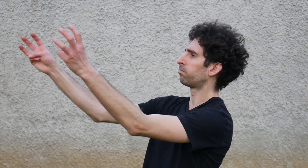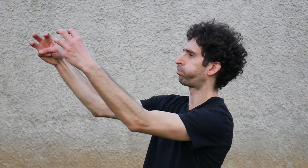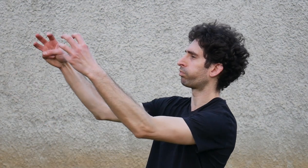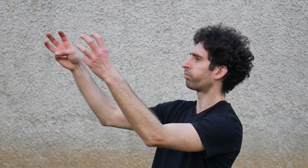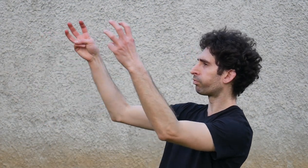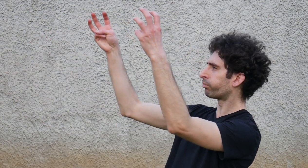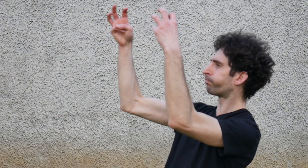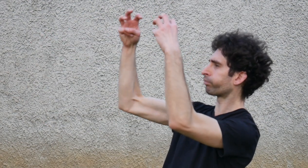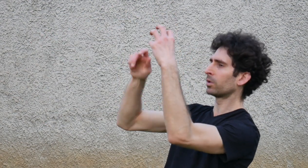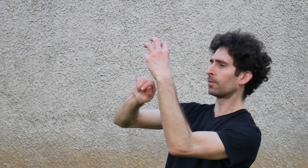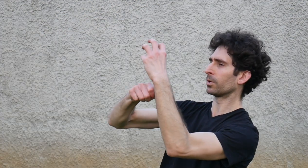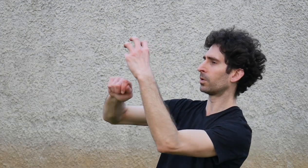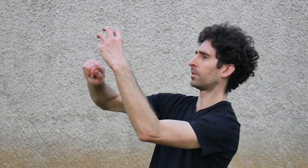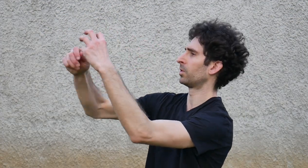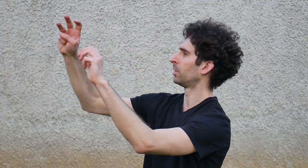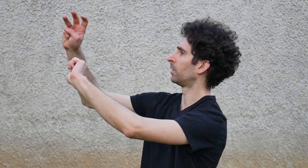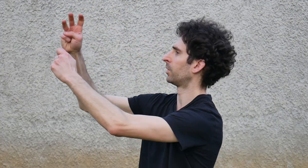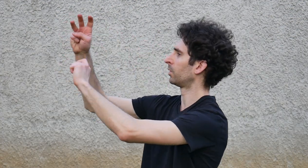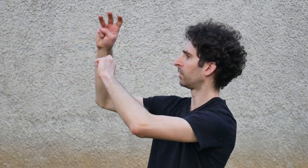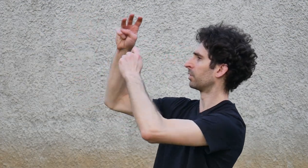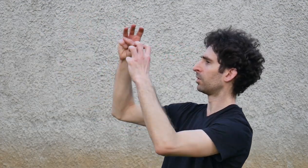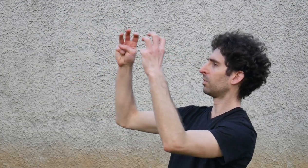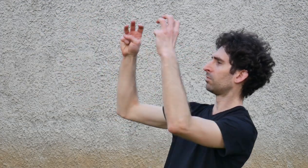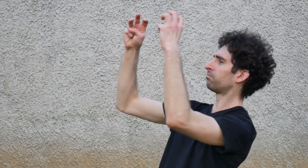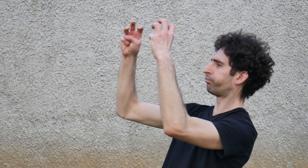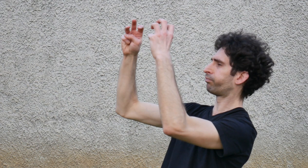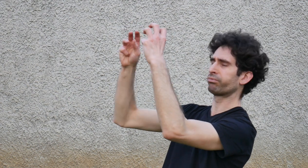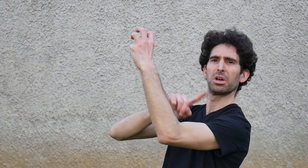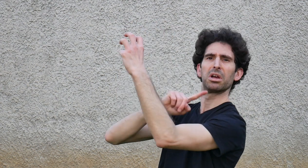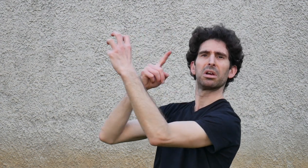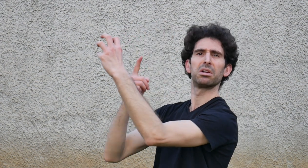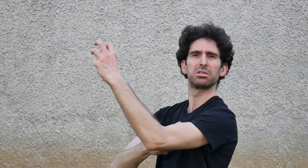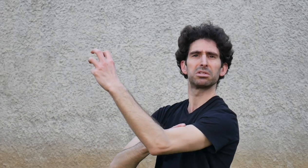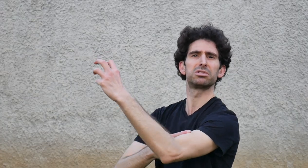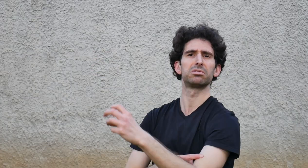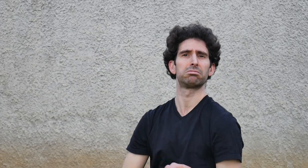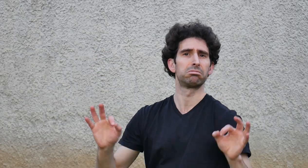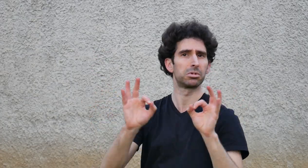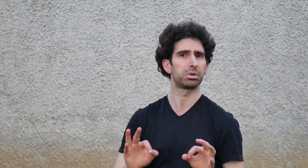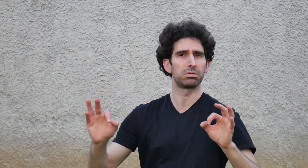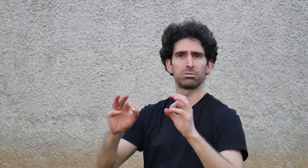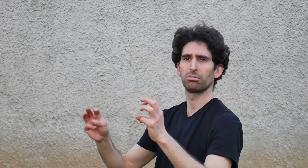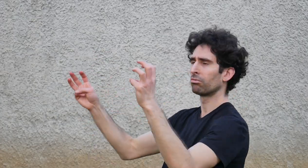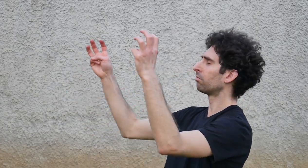Leurs poignets sont verouillés donc pas de dépense d'énergie